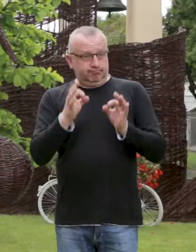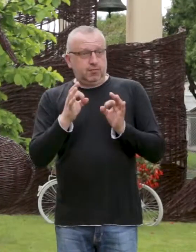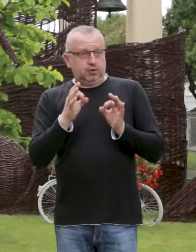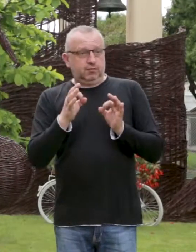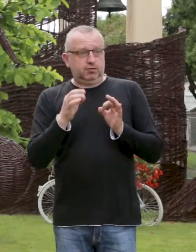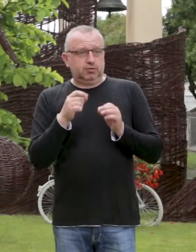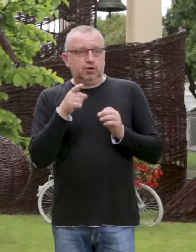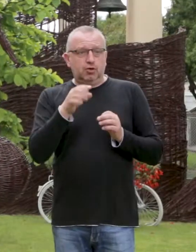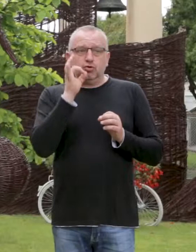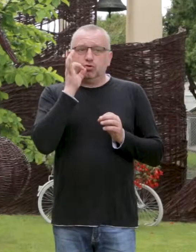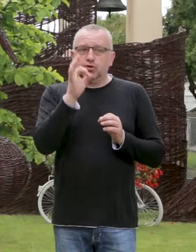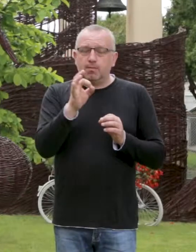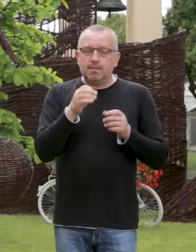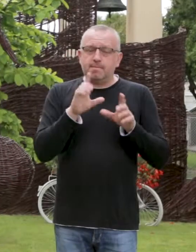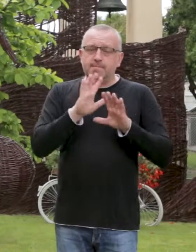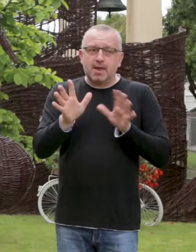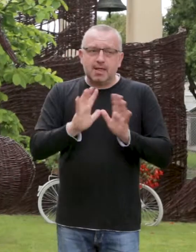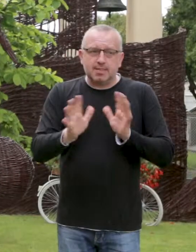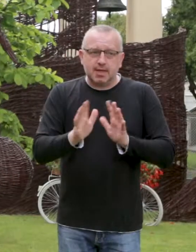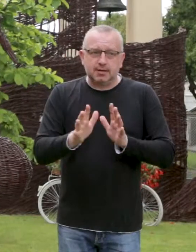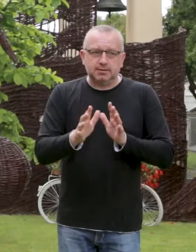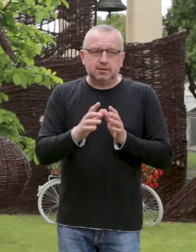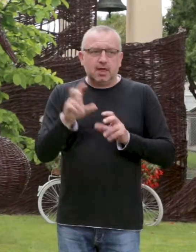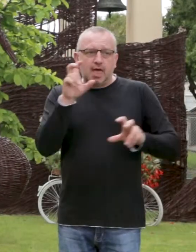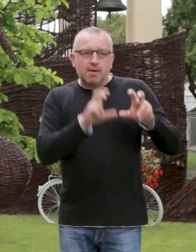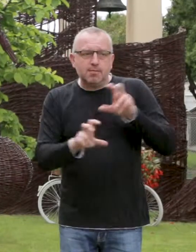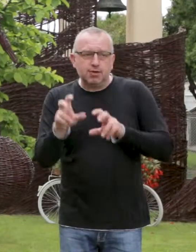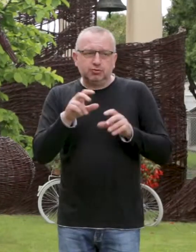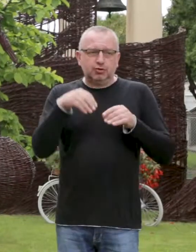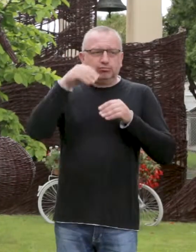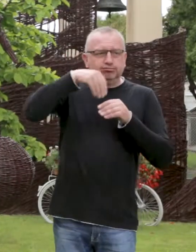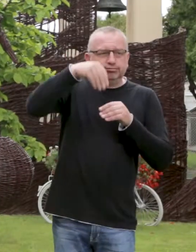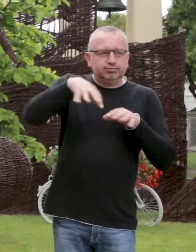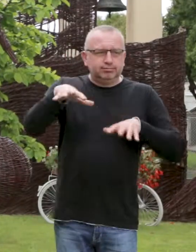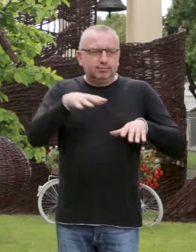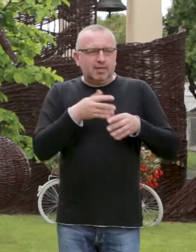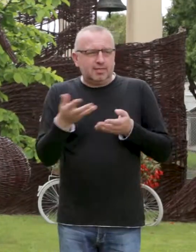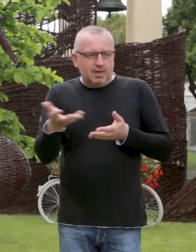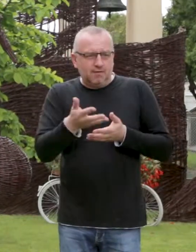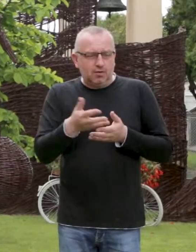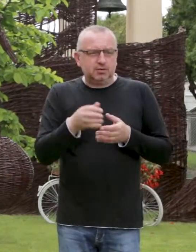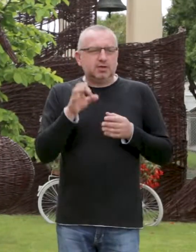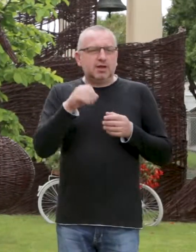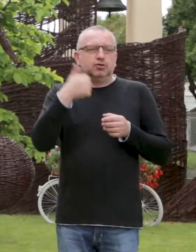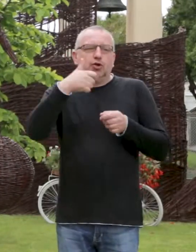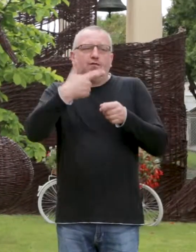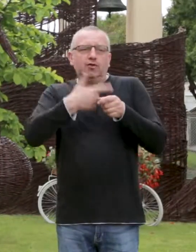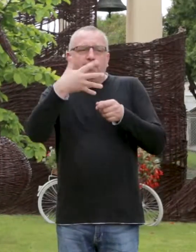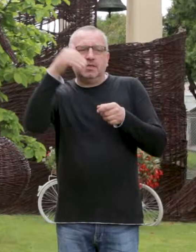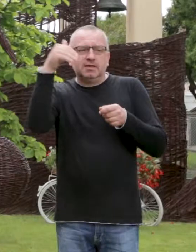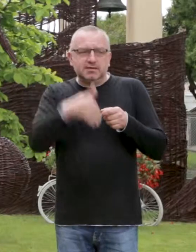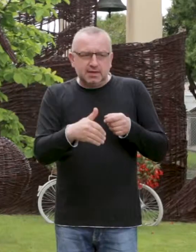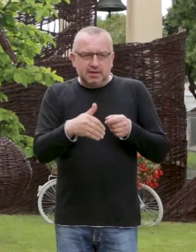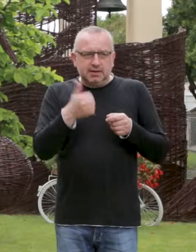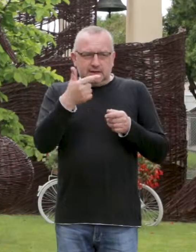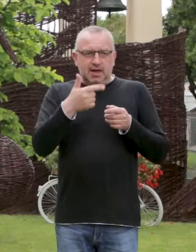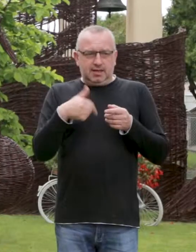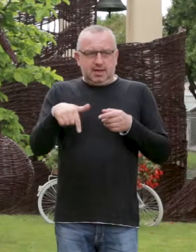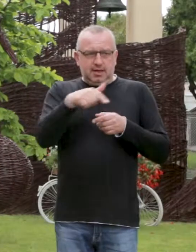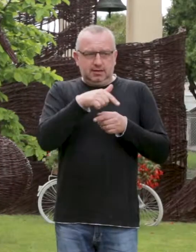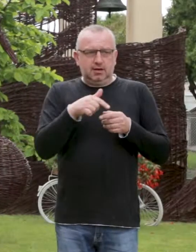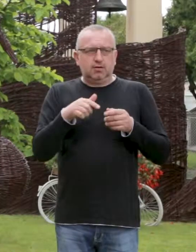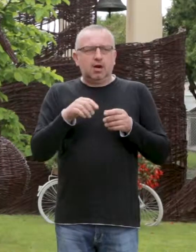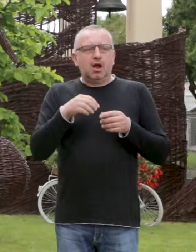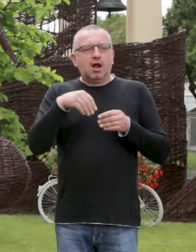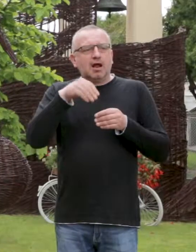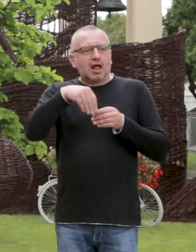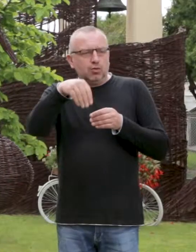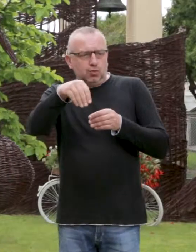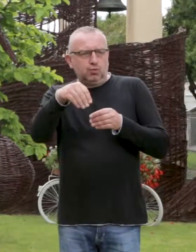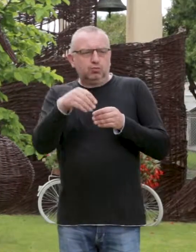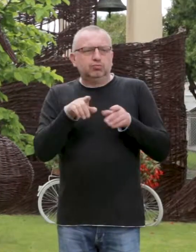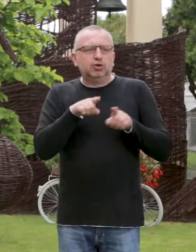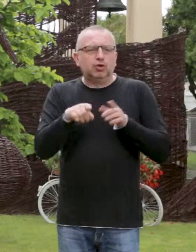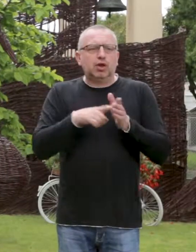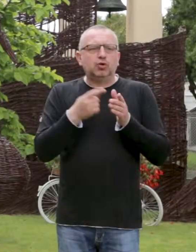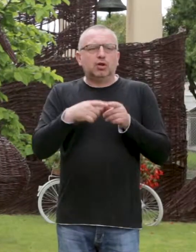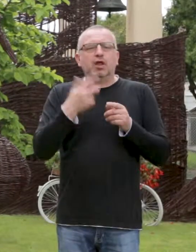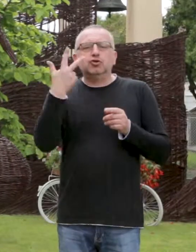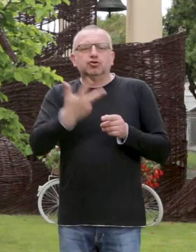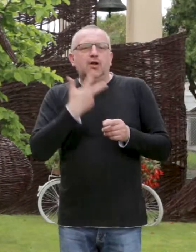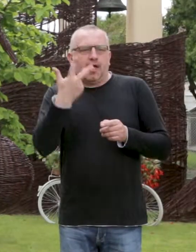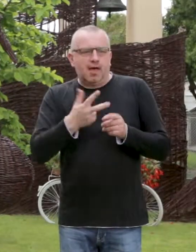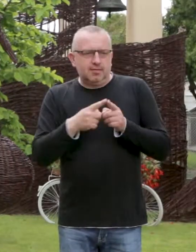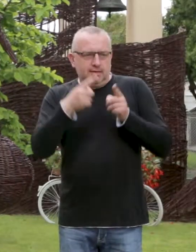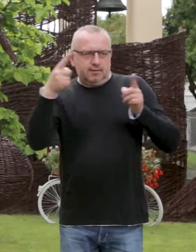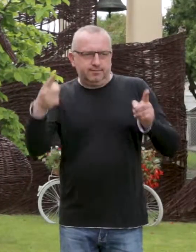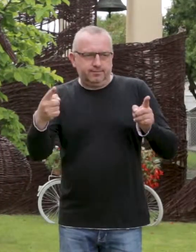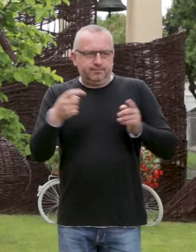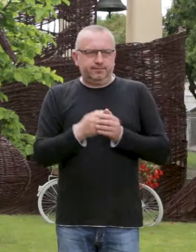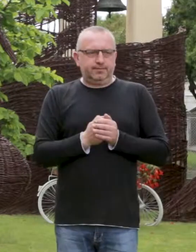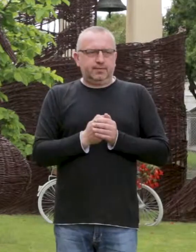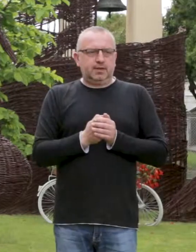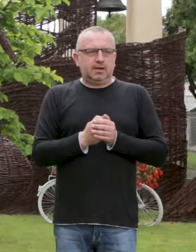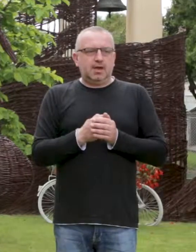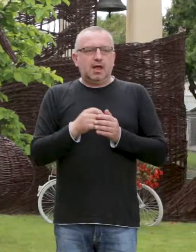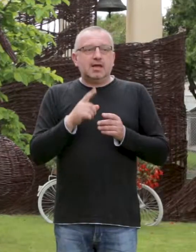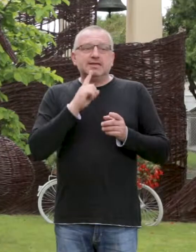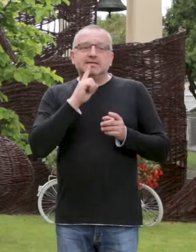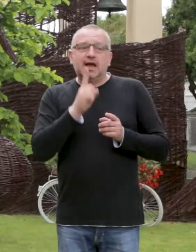Ponadto nie zaleca się sadzenia poniżej powierzchni gleby. Z kolei przy pielęgnacji ręcznej lub mechanicznej należy pamiętać, aby wierzchołek sadzonki wystawał 2 cm nad powierzchnię gleby.